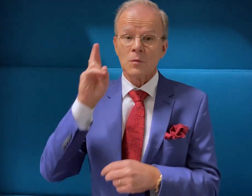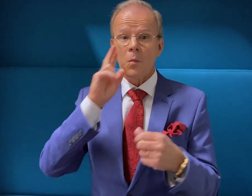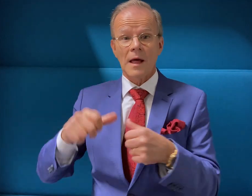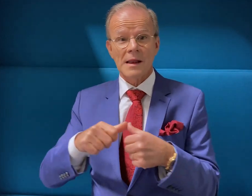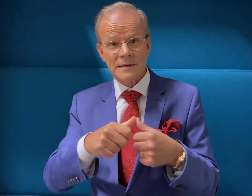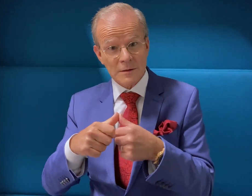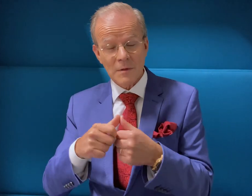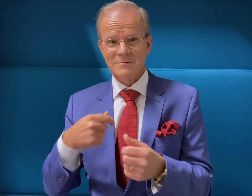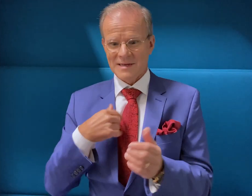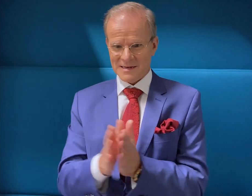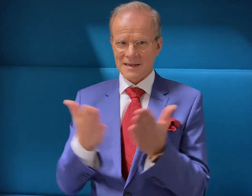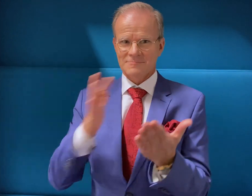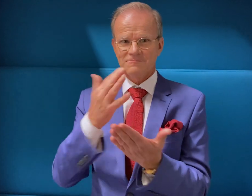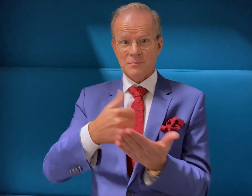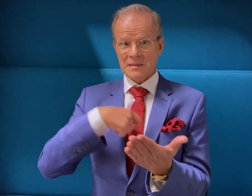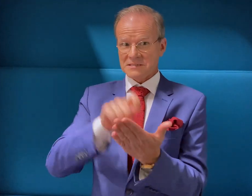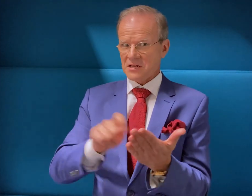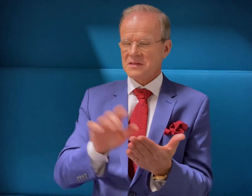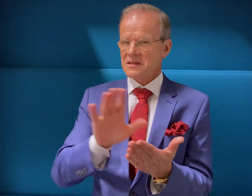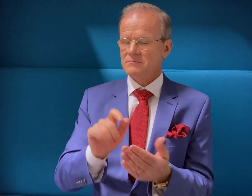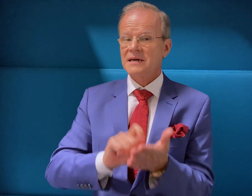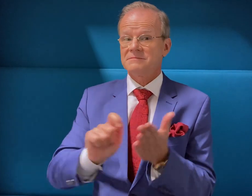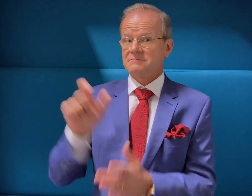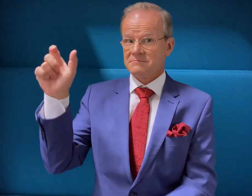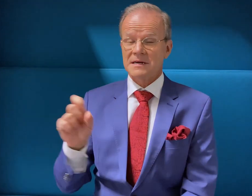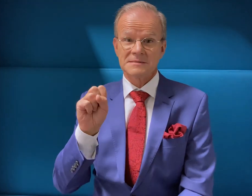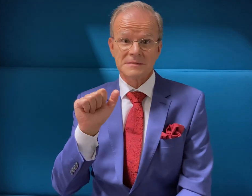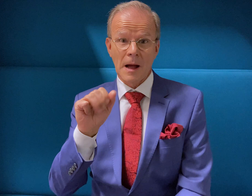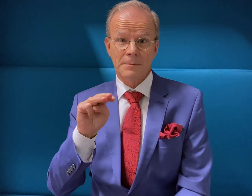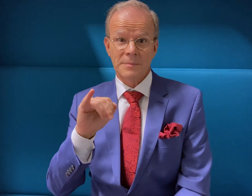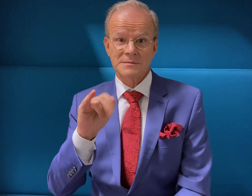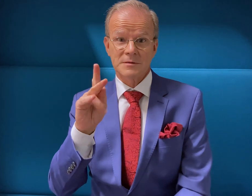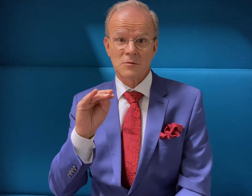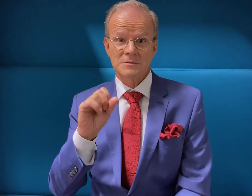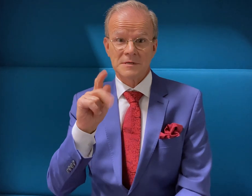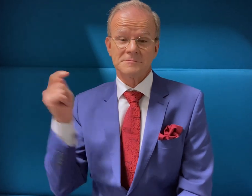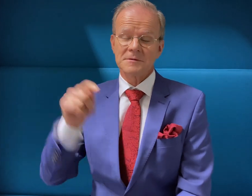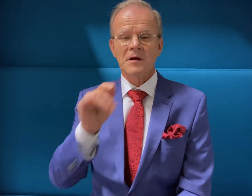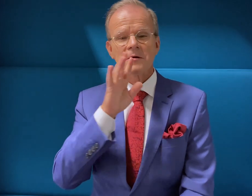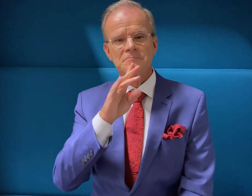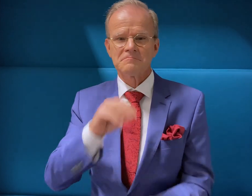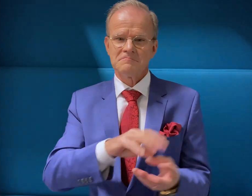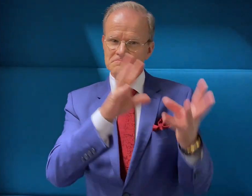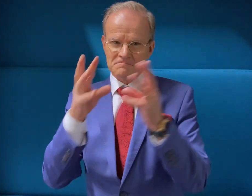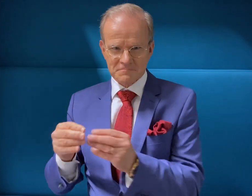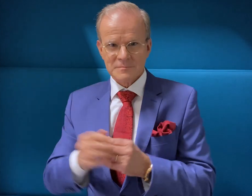Kuurojen Liitto sekä kirjani varsinaisesta kirjoitustyöstä vastannut Sami Koski.